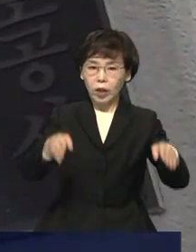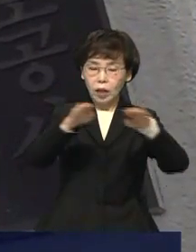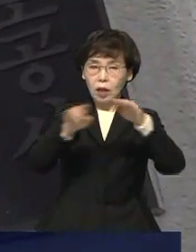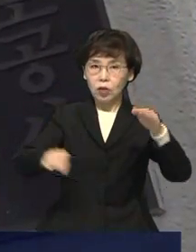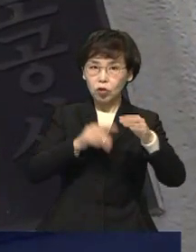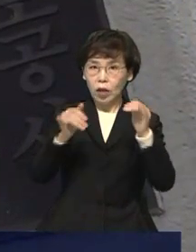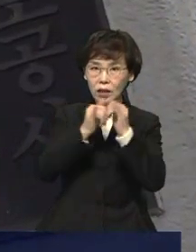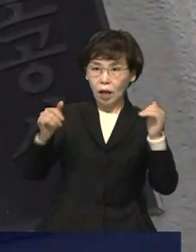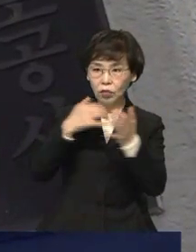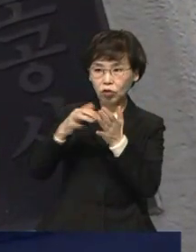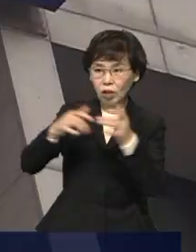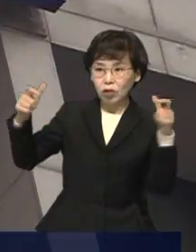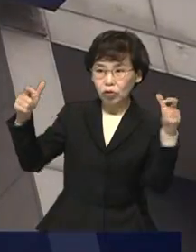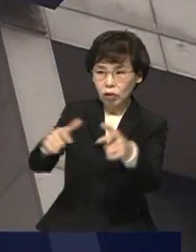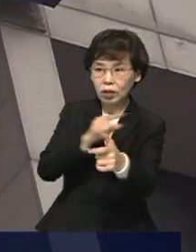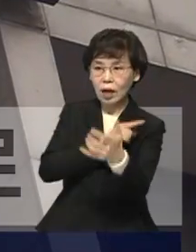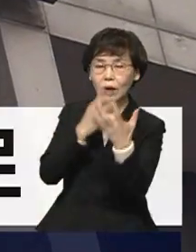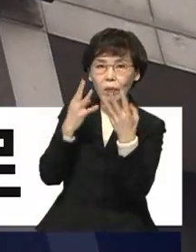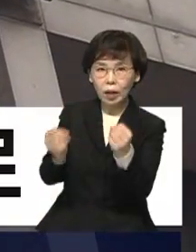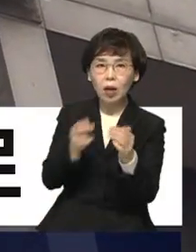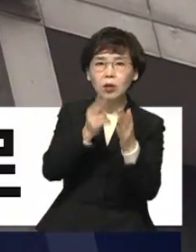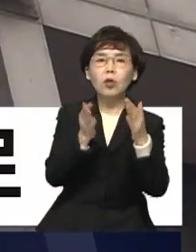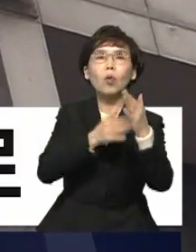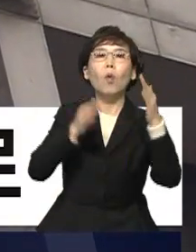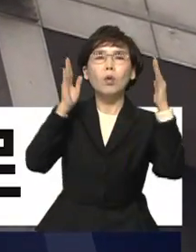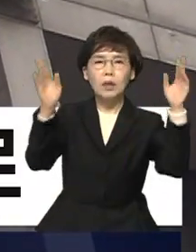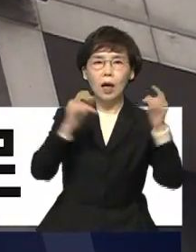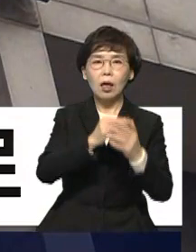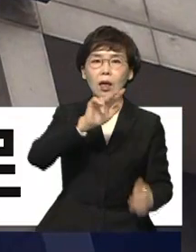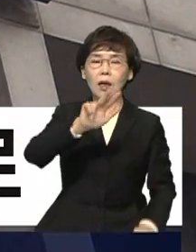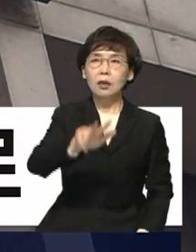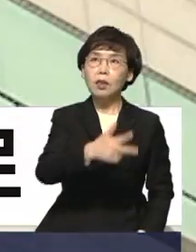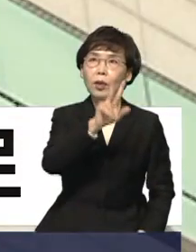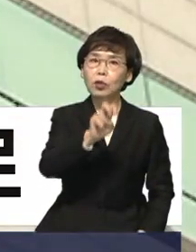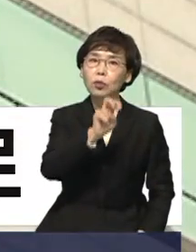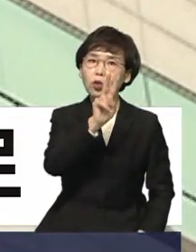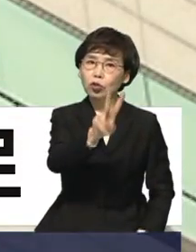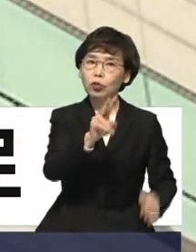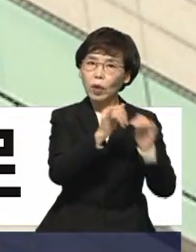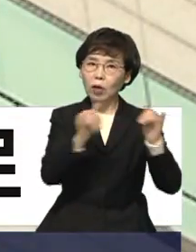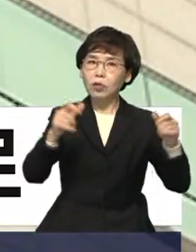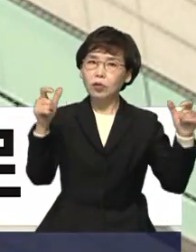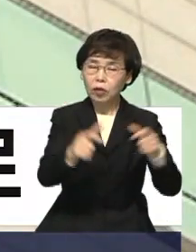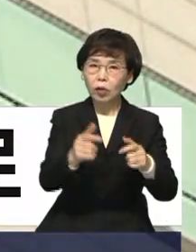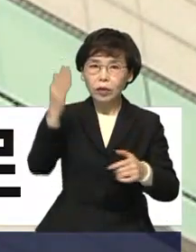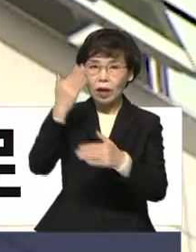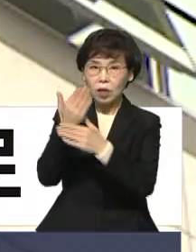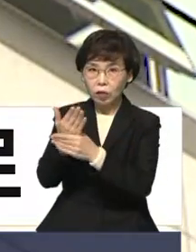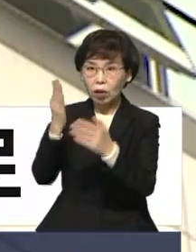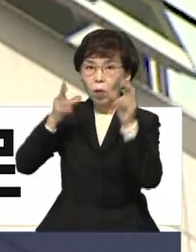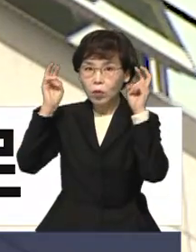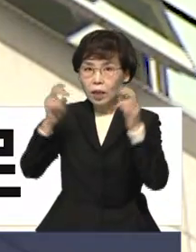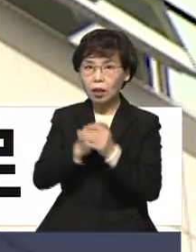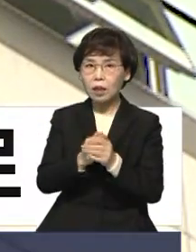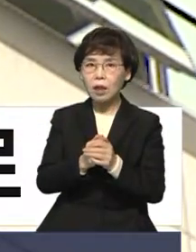큰 기관은 철도공사로 722명이 줄어들고 대한석탄공사는 정원 대비 감축률이 21.2%로 가장 높습니다.